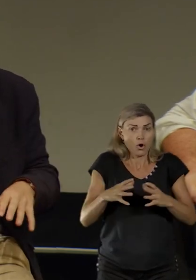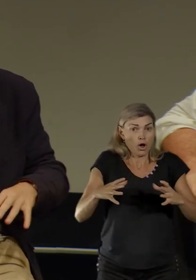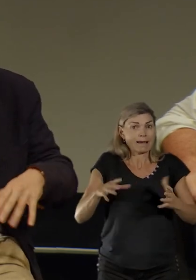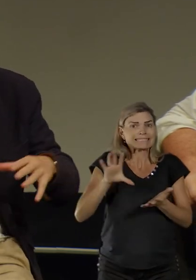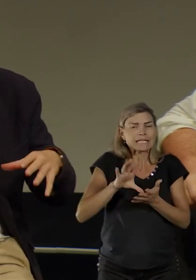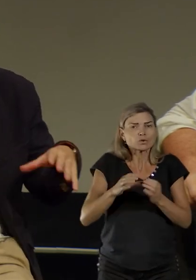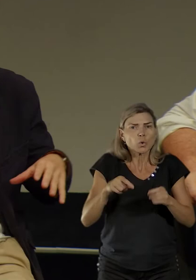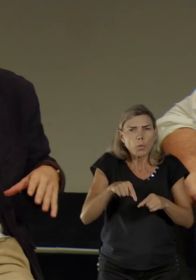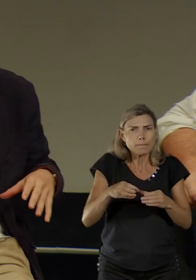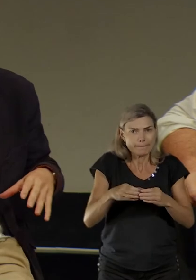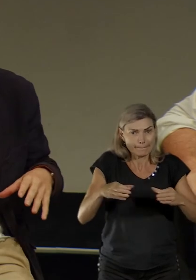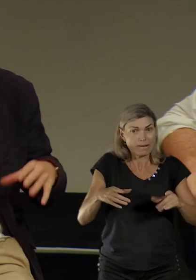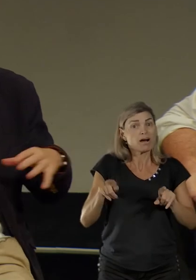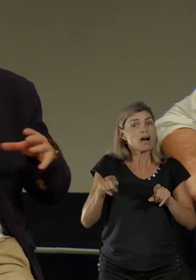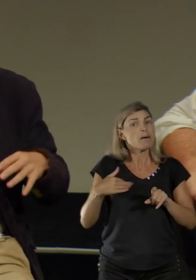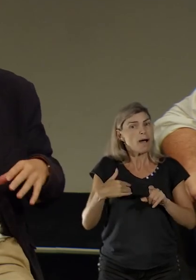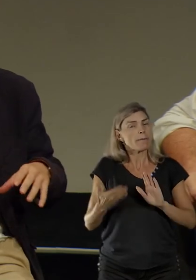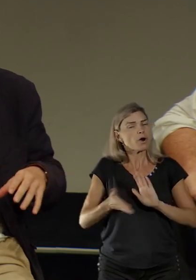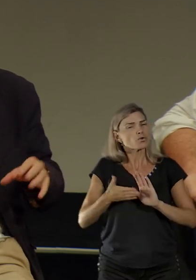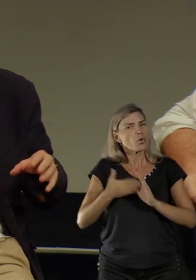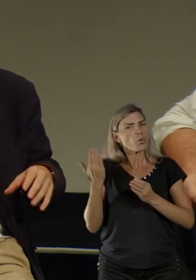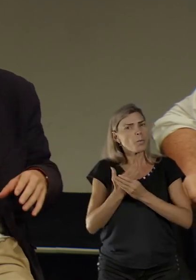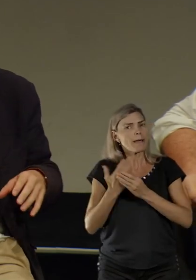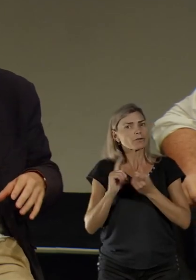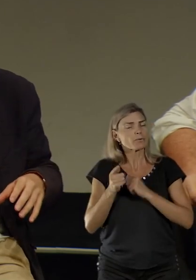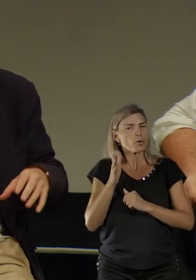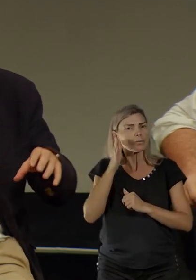To nám taky nařizují strategické dokumenty. Já si to nevymýšlím teď tady z hlavy.